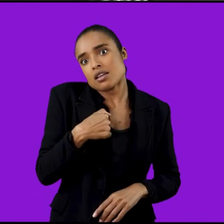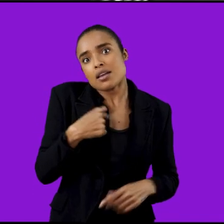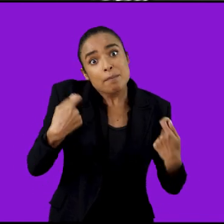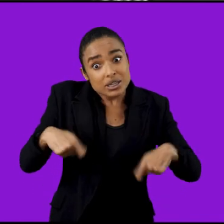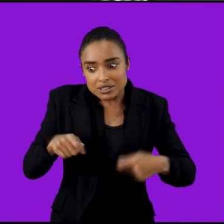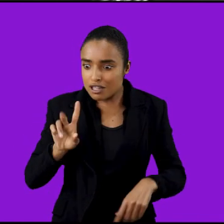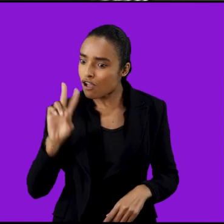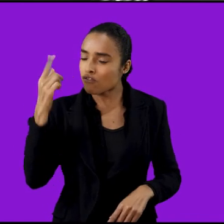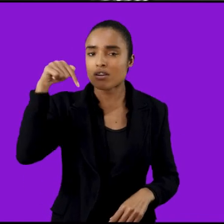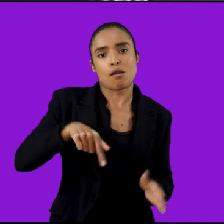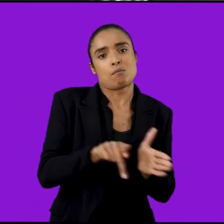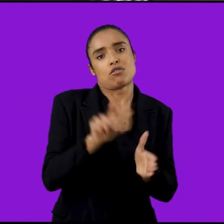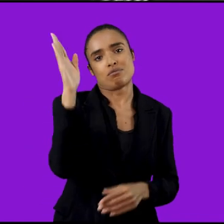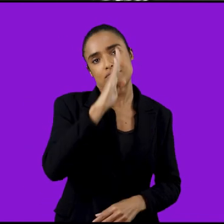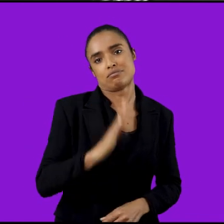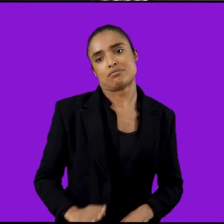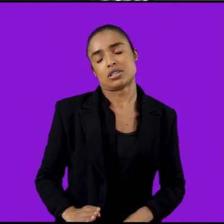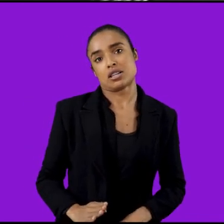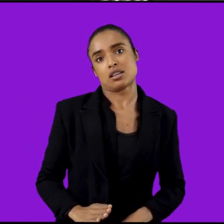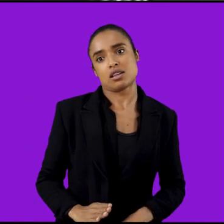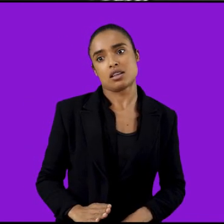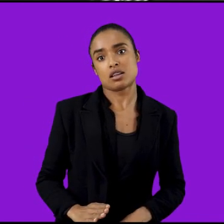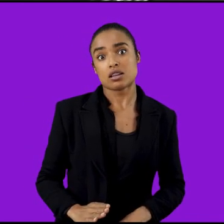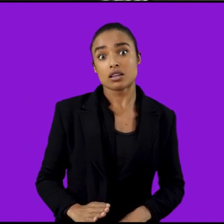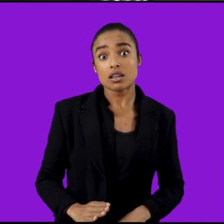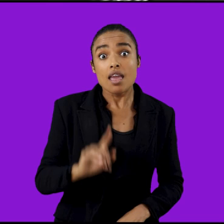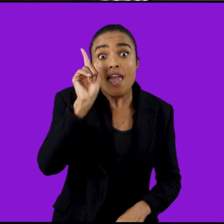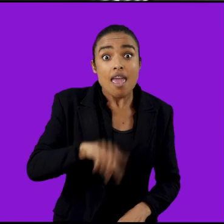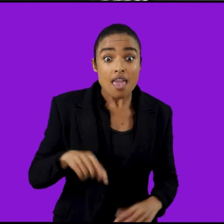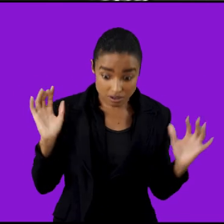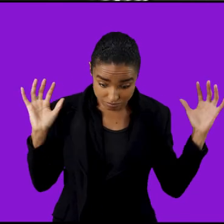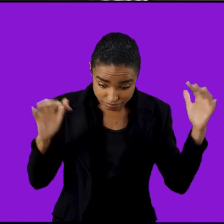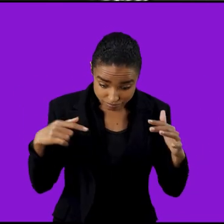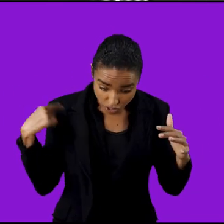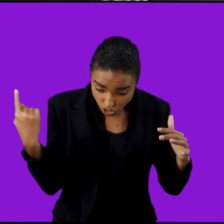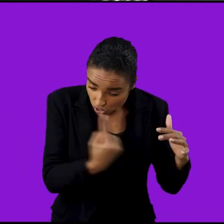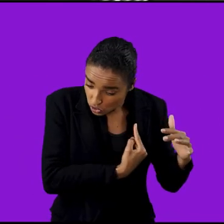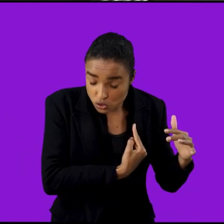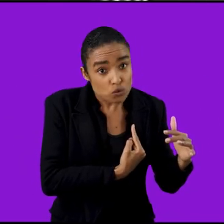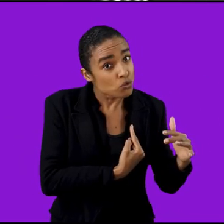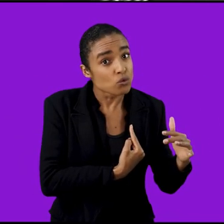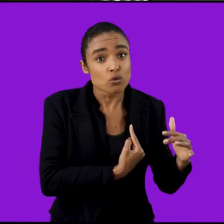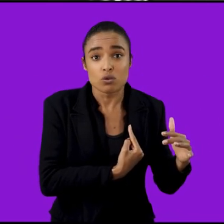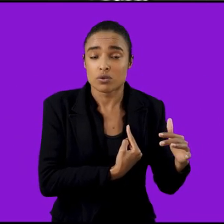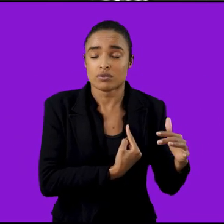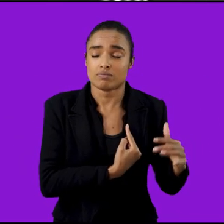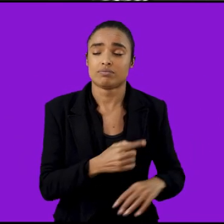A gente precisa parar com isso e valorizar aquilo que a gente tem. Tudo que a gente tem, é nós né? É verdade. Não, eu acho que tem uma coisa